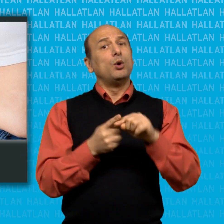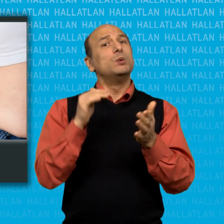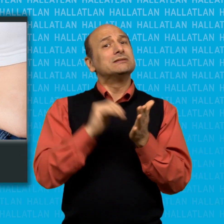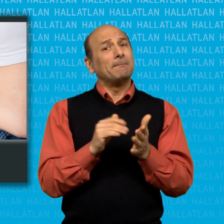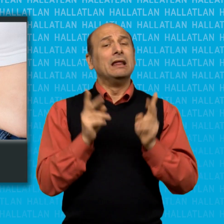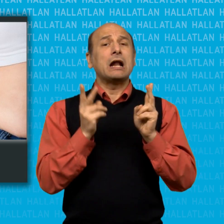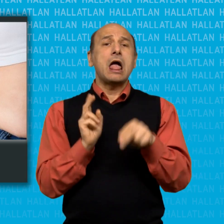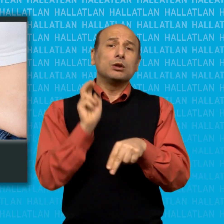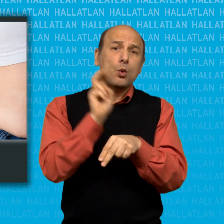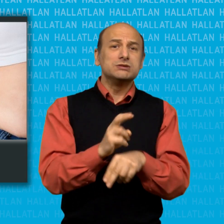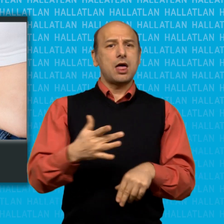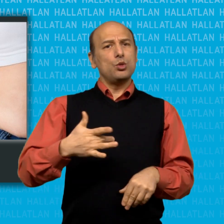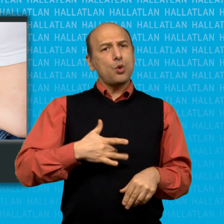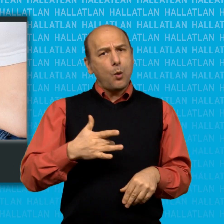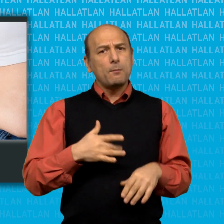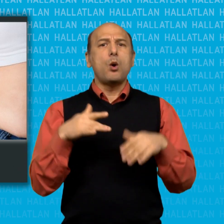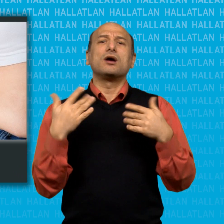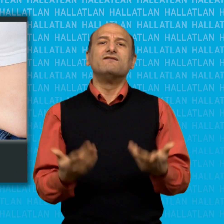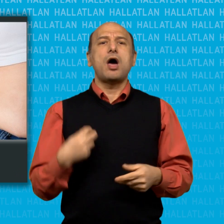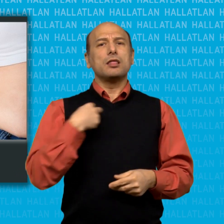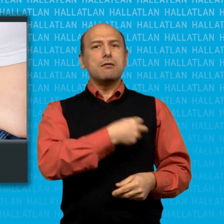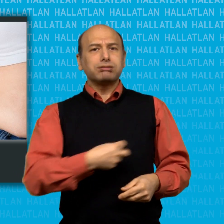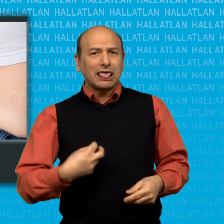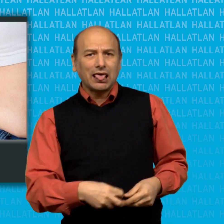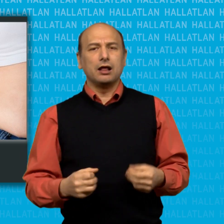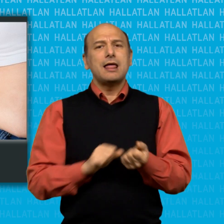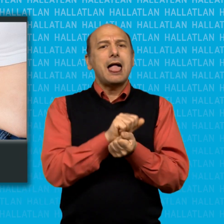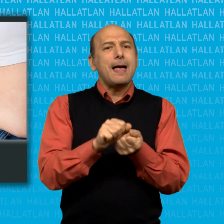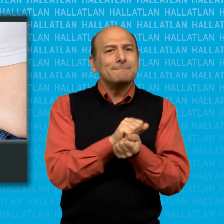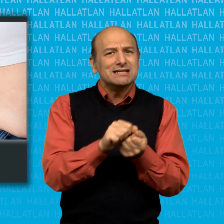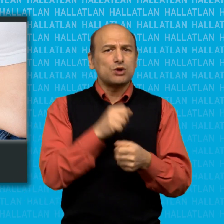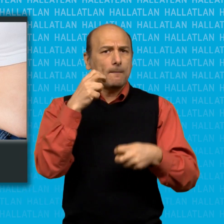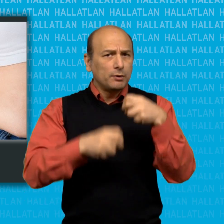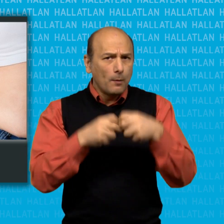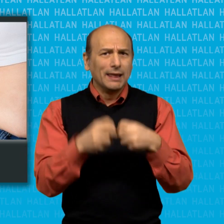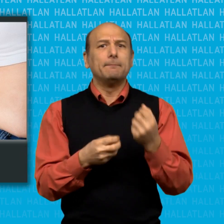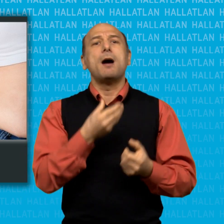Növelhetik a probléma megjelenésének esélyét a különböző gyomor- és bélrendszeri, emésztőszervi problémák,